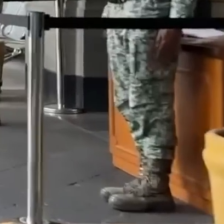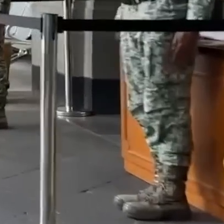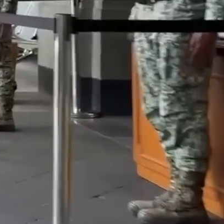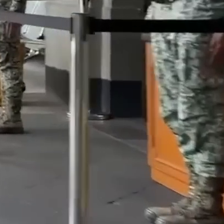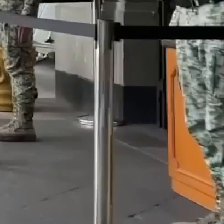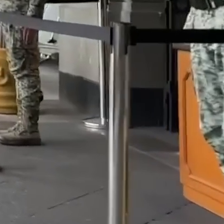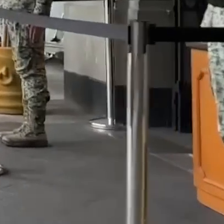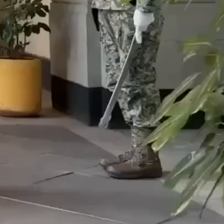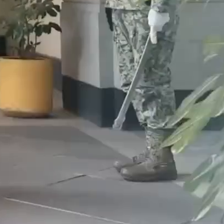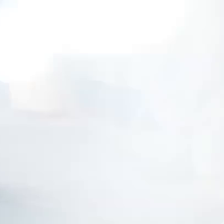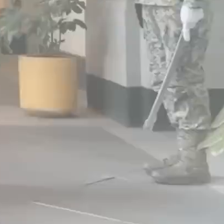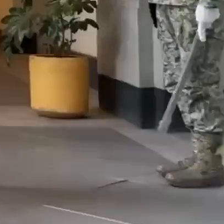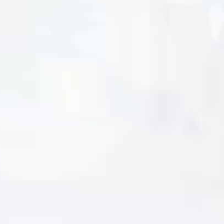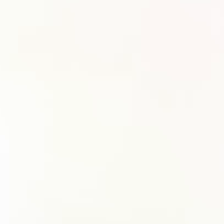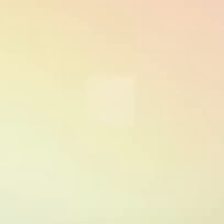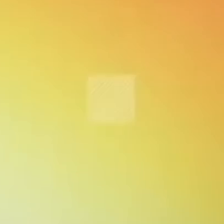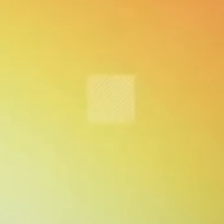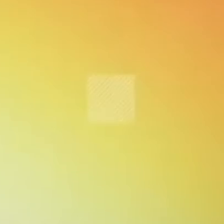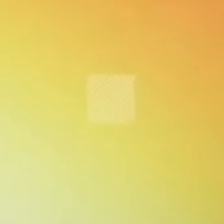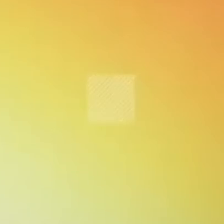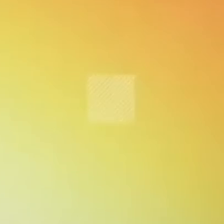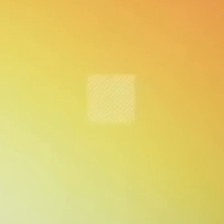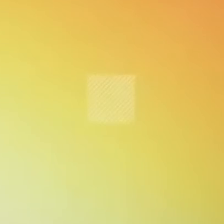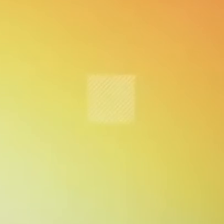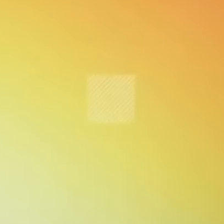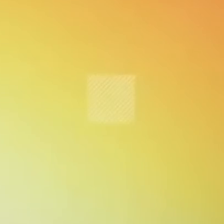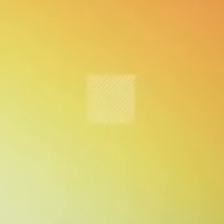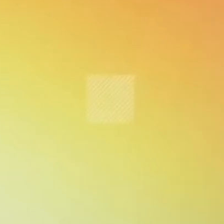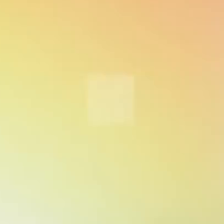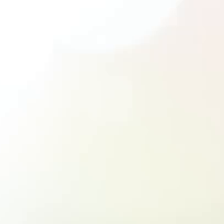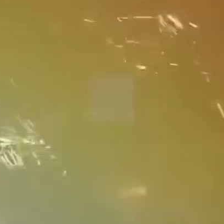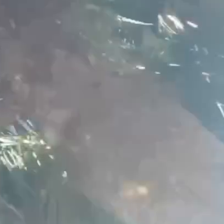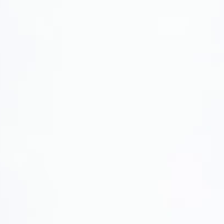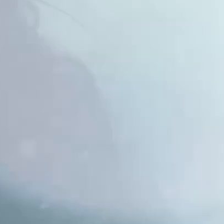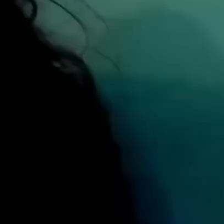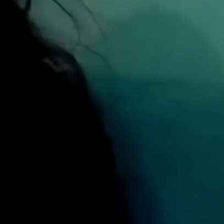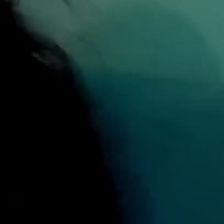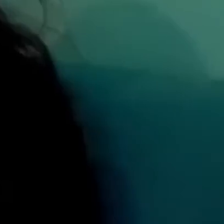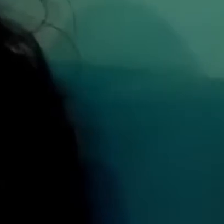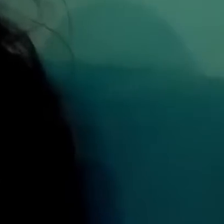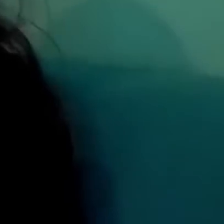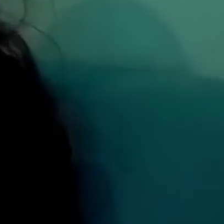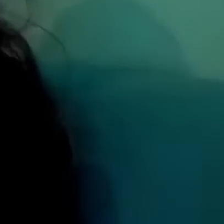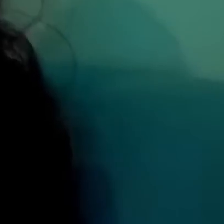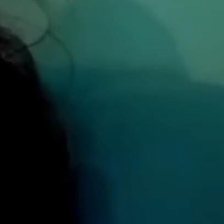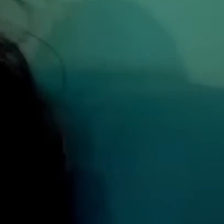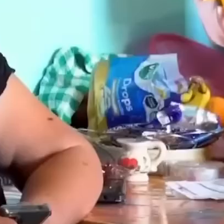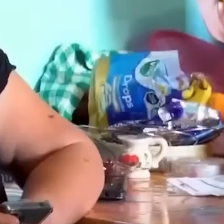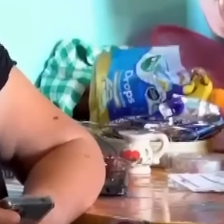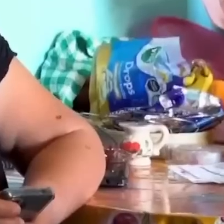pardo dio el banderazo de salida al programa Sol del Norte en Mexicali Baja California a través